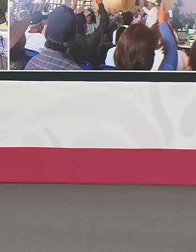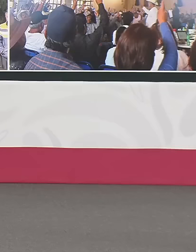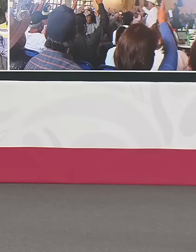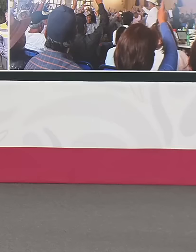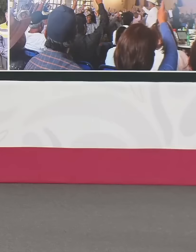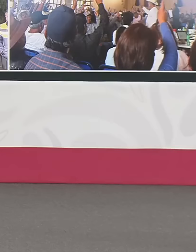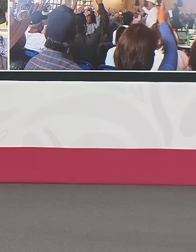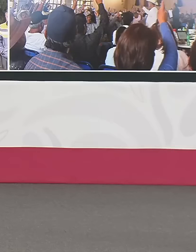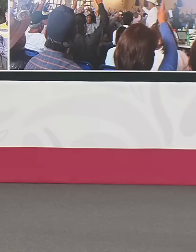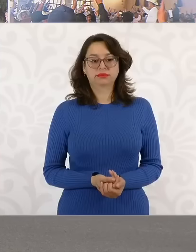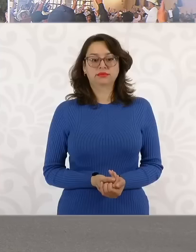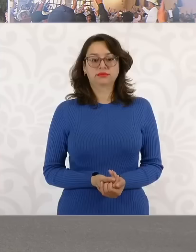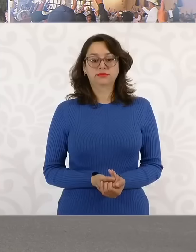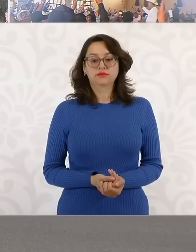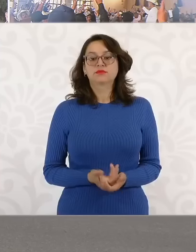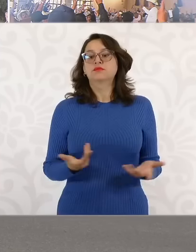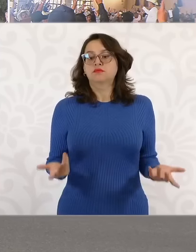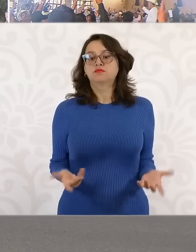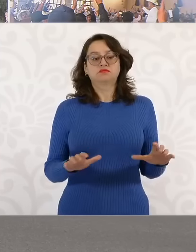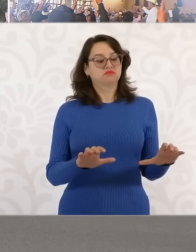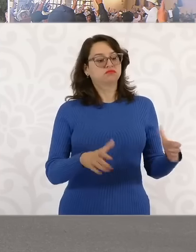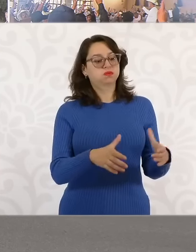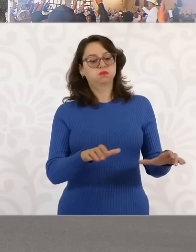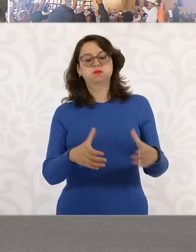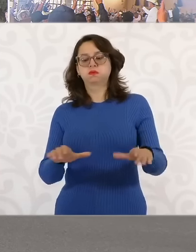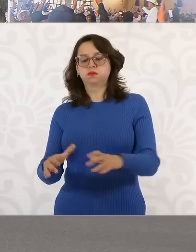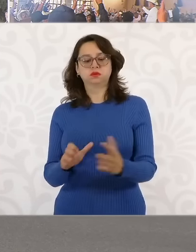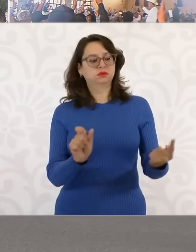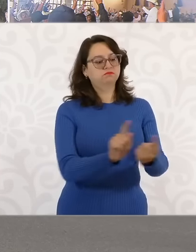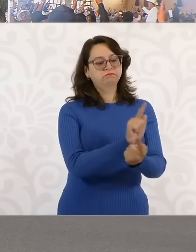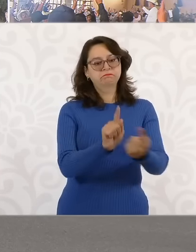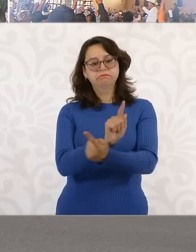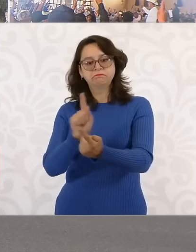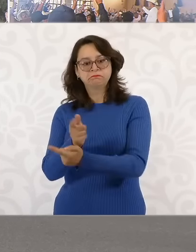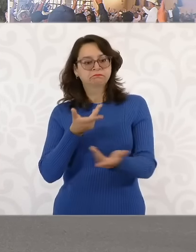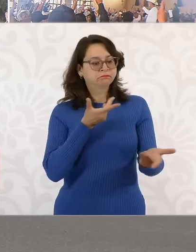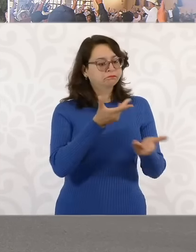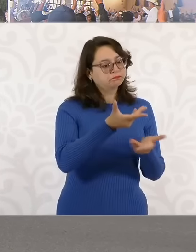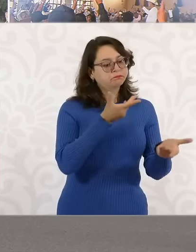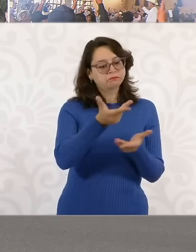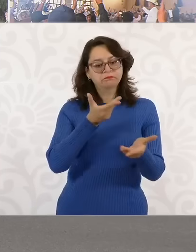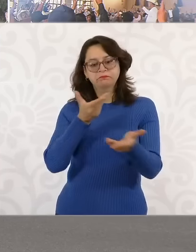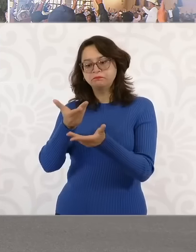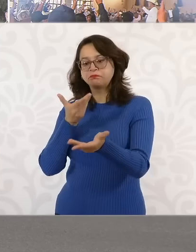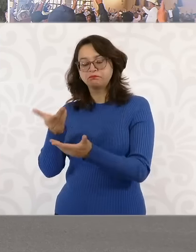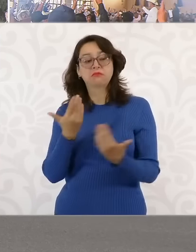hay acercamiento con las comunidades, con las personas, literalmente aplica, visita casa por